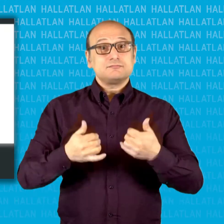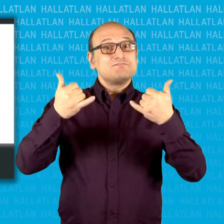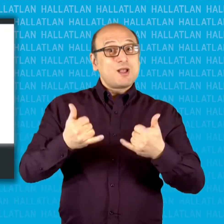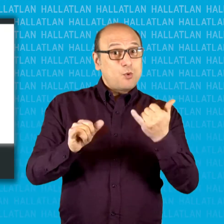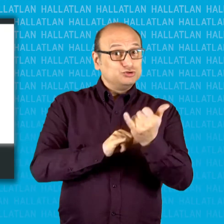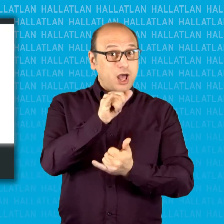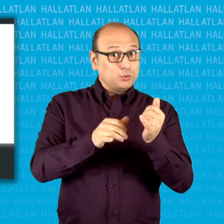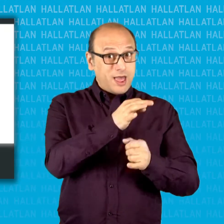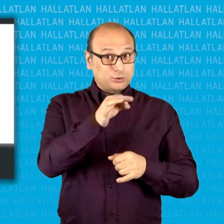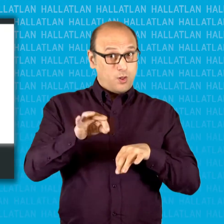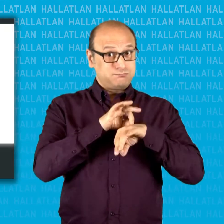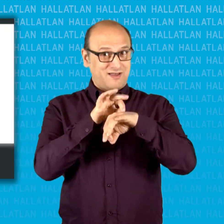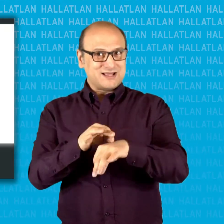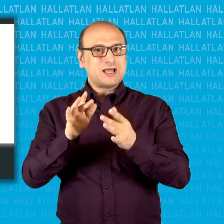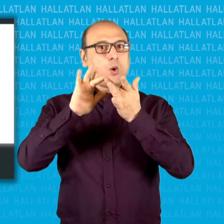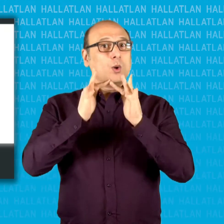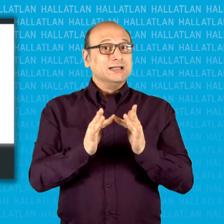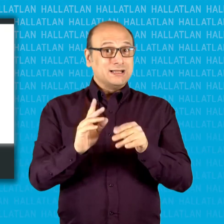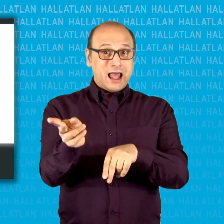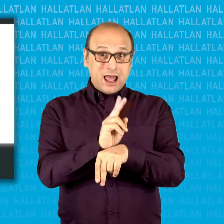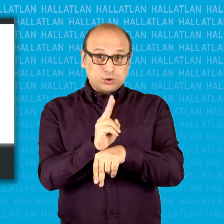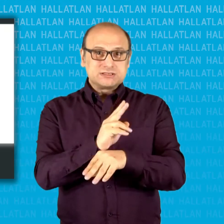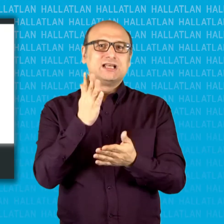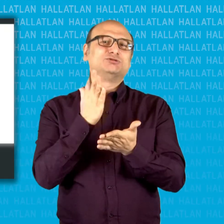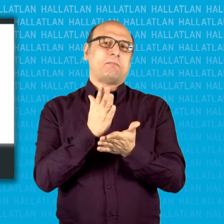A januártól elérhető online ellenőrzés pedig